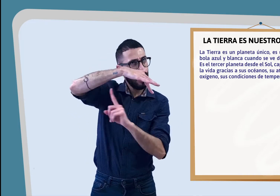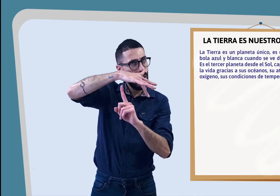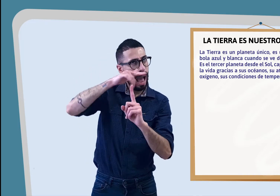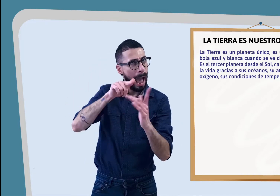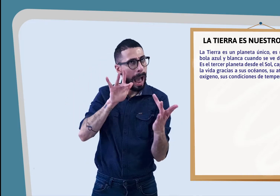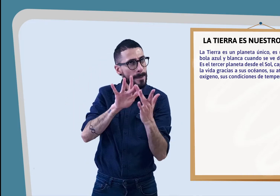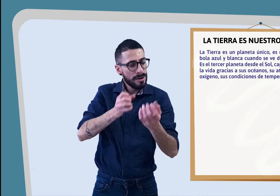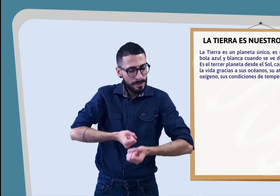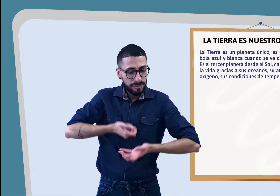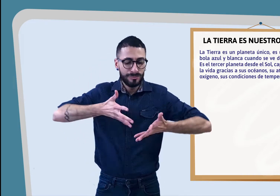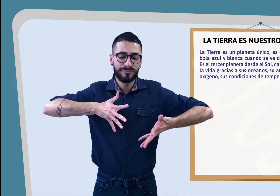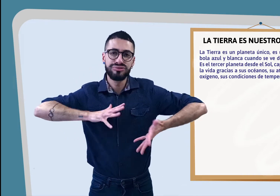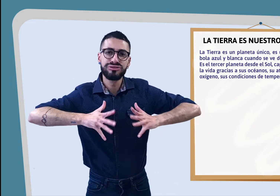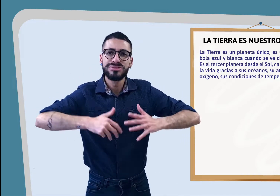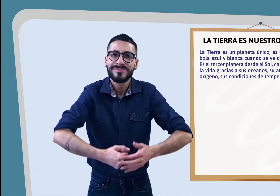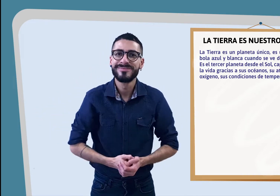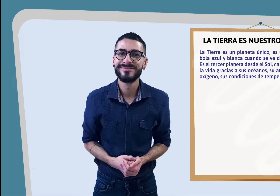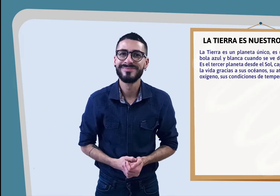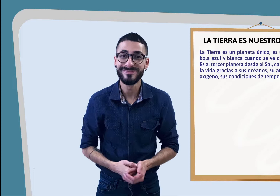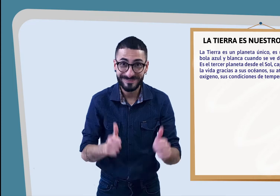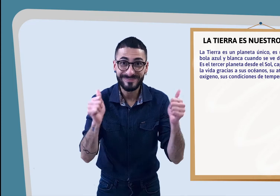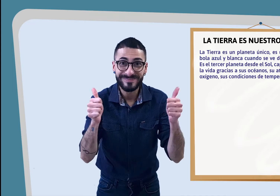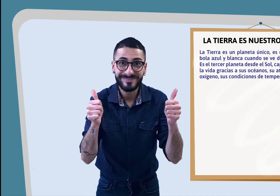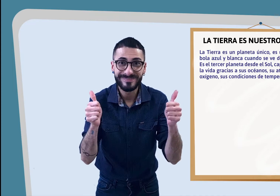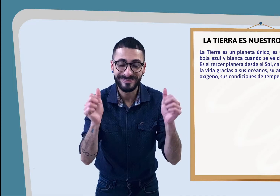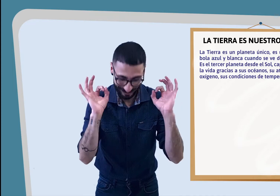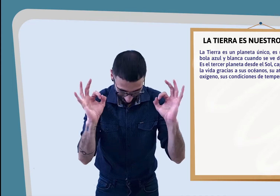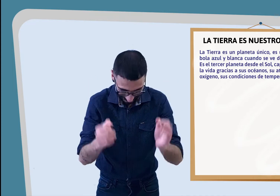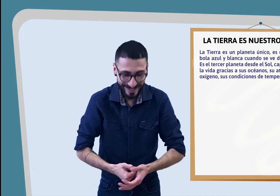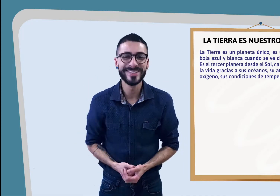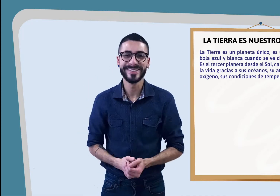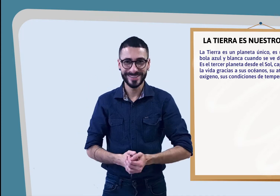en el que se encuentra para después expresarla en lengua de señas. ¿De acuerdo? Muy bien.